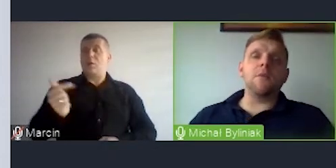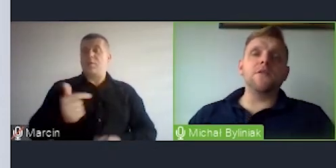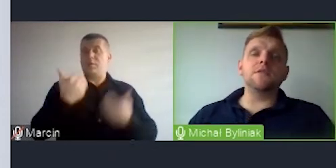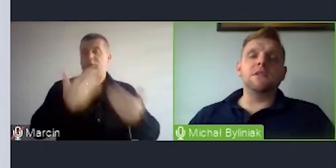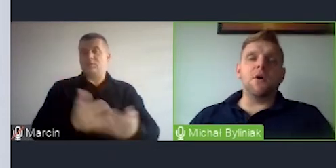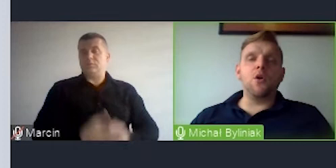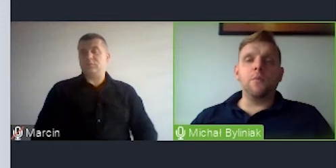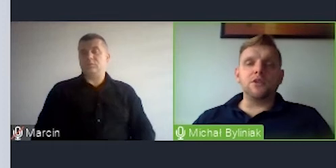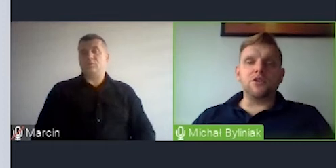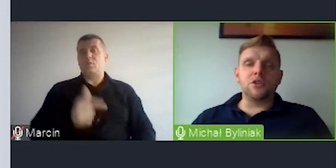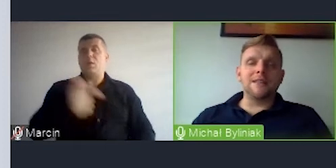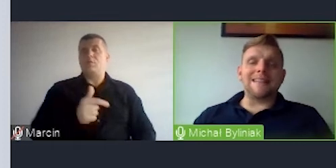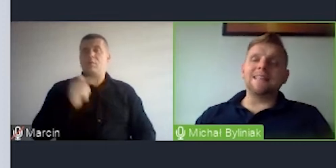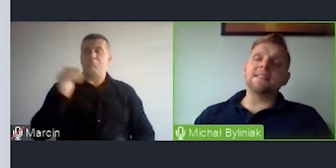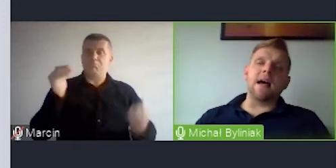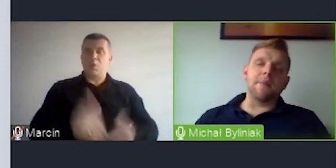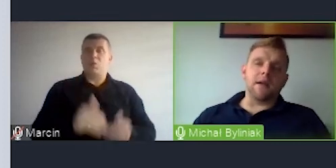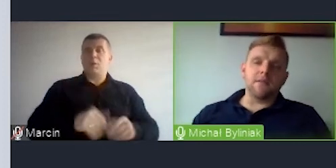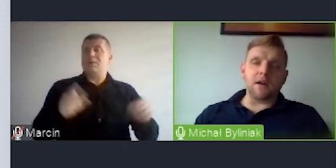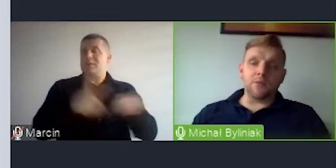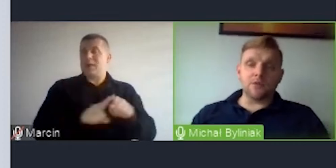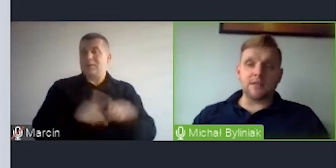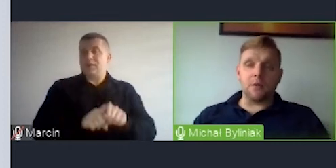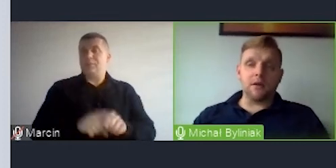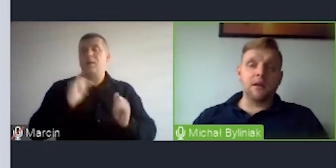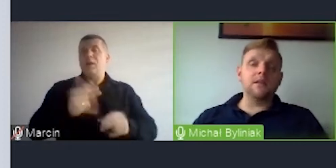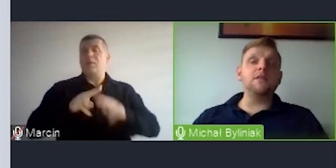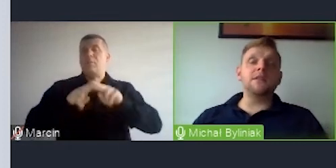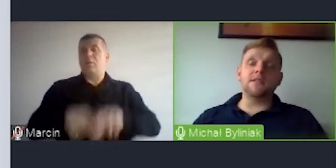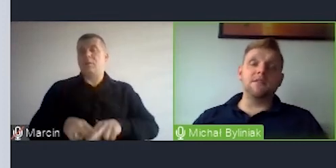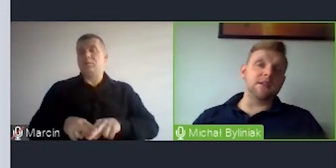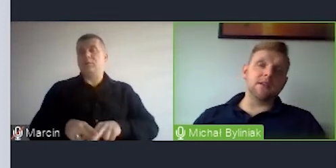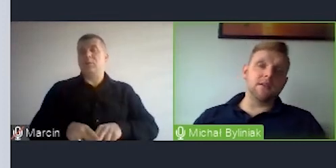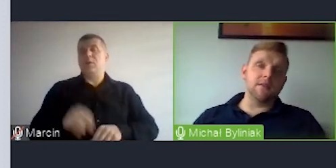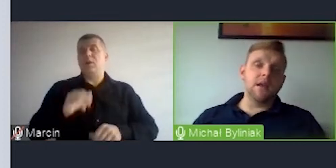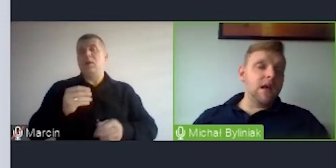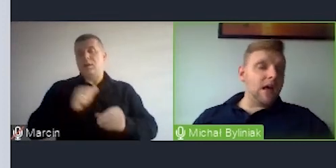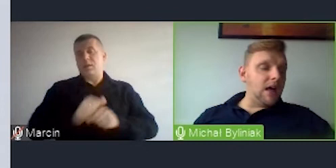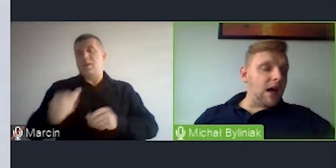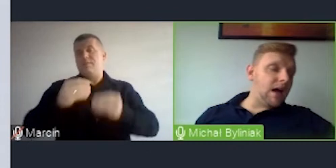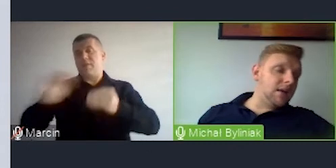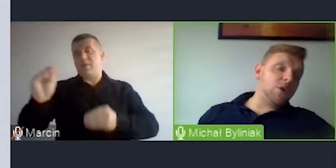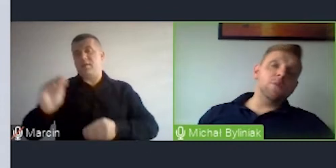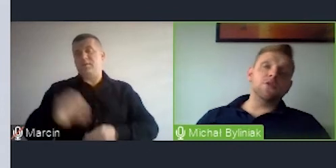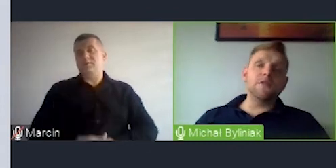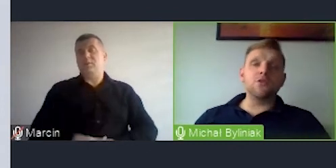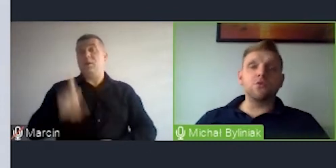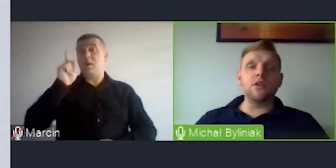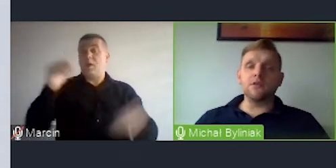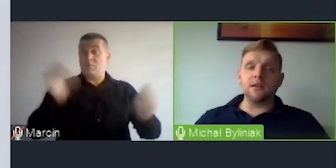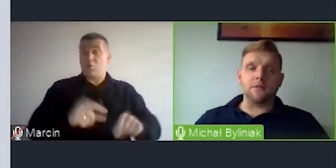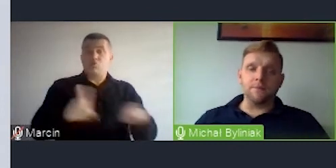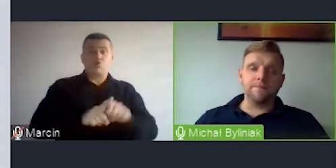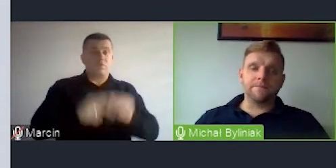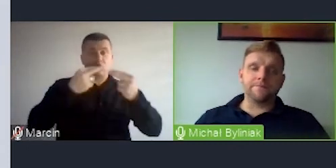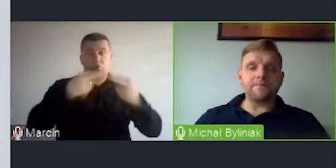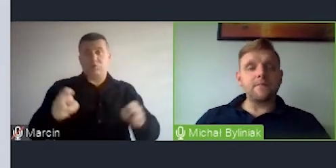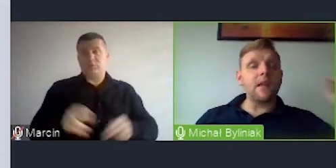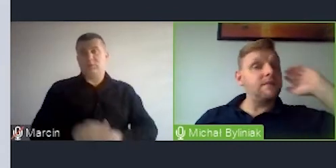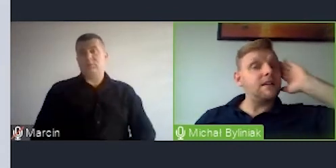Te obowiązki mogą być taki same jak pozostałe, natomiast jest ich więcej, ale mogą być również różne rodzajowo.